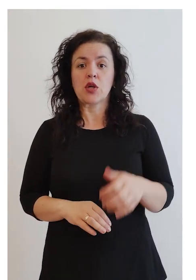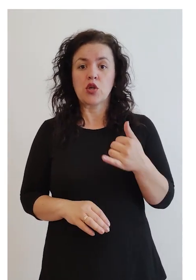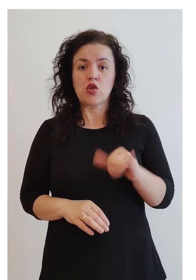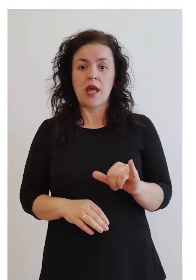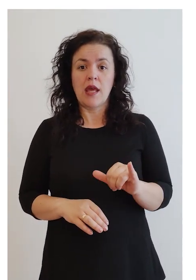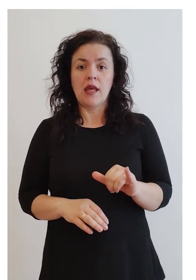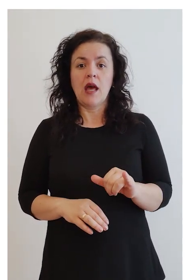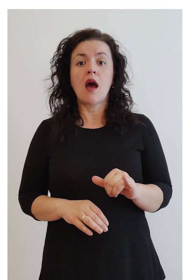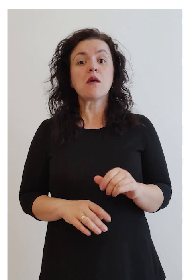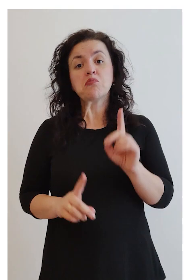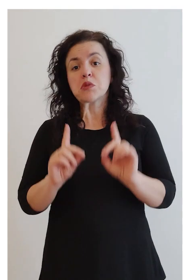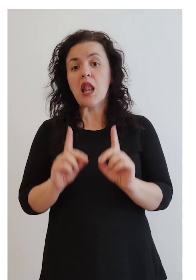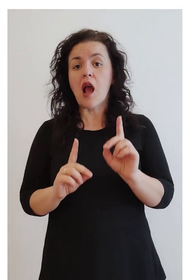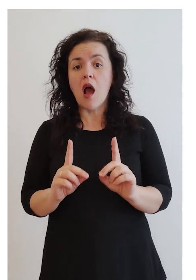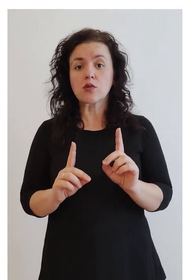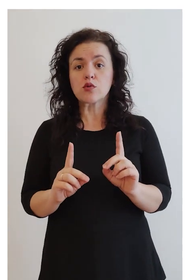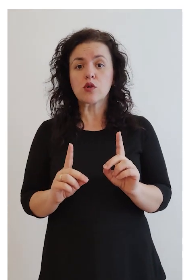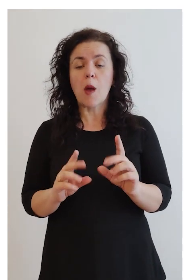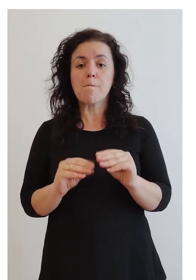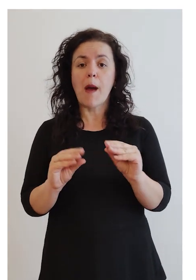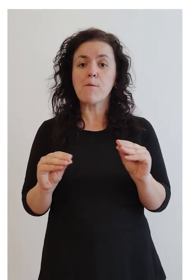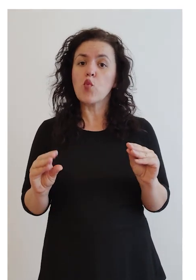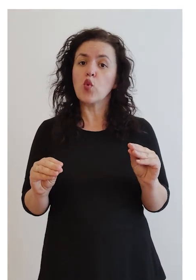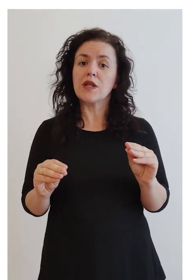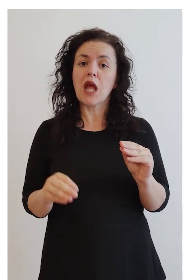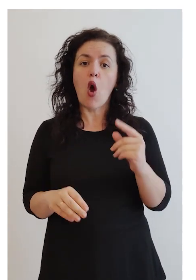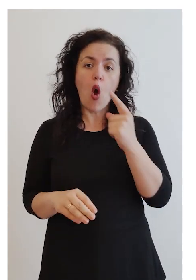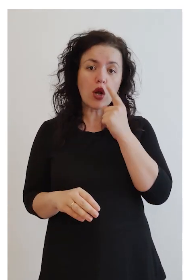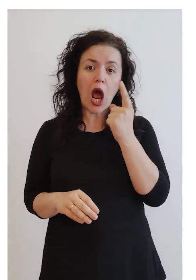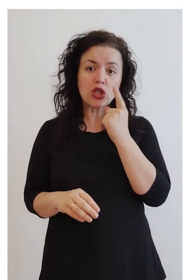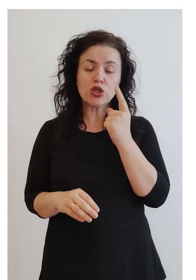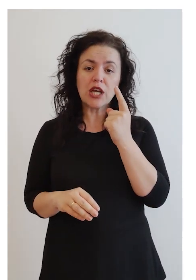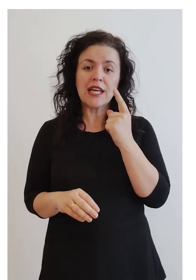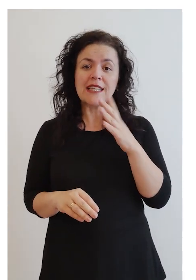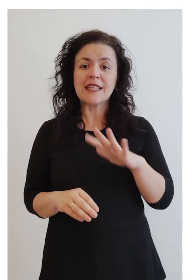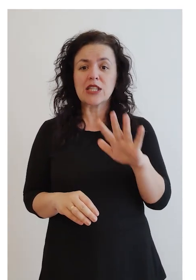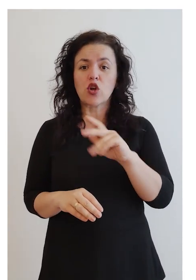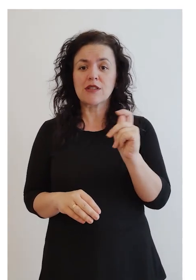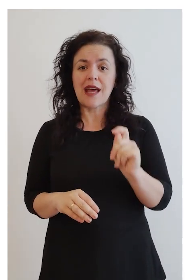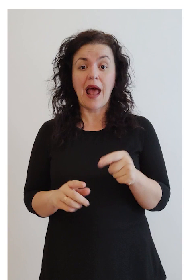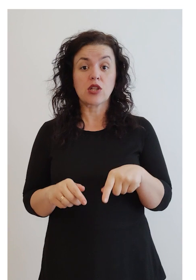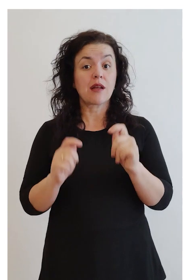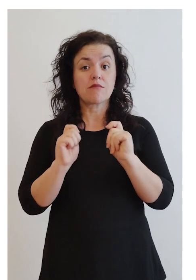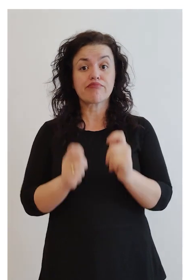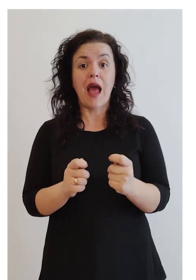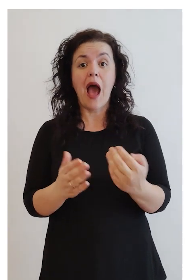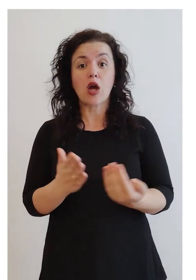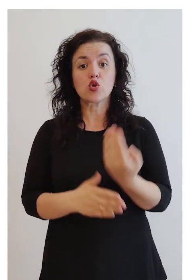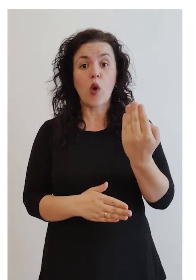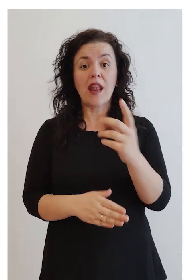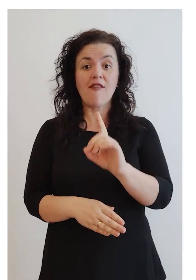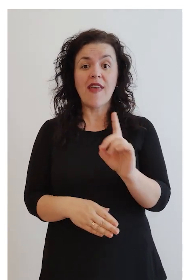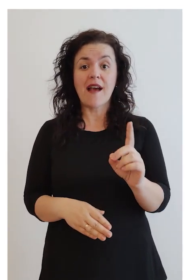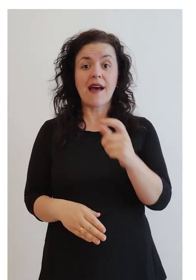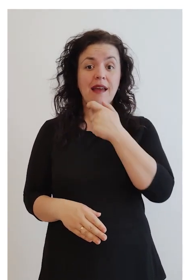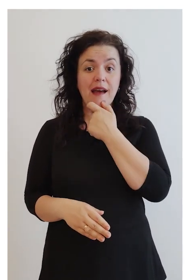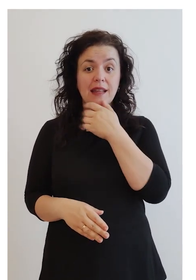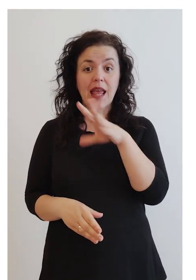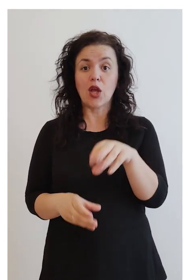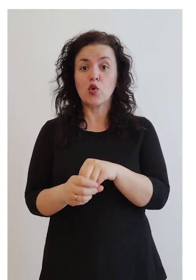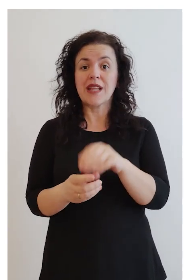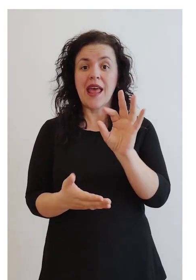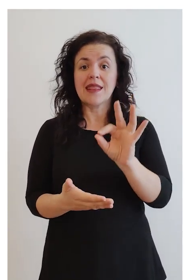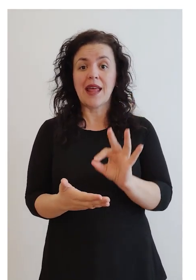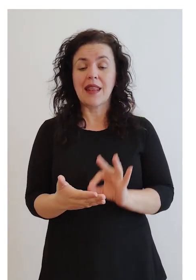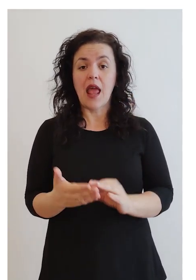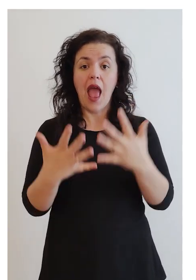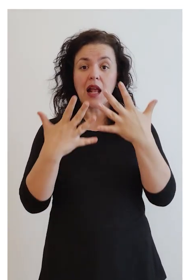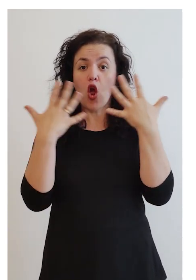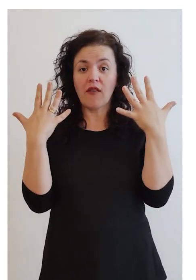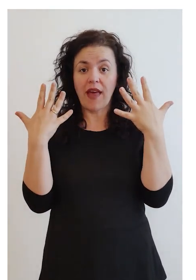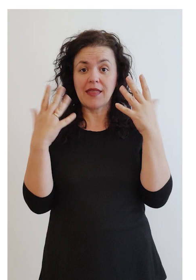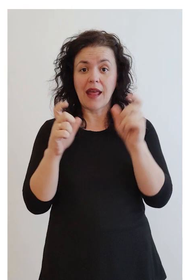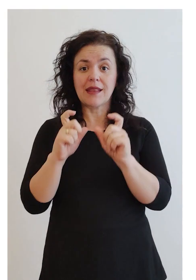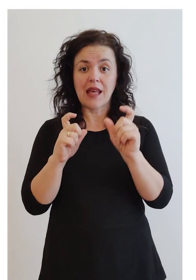Aceste rapoarte sunt actualizate în fiecare an și includ detalii elocvente despre tendințele actuale ale criminalității în fiecare țară.